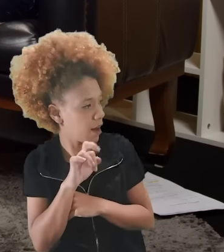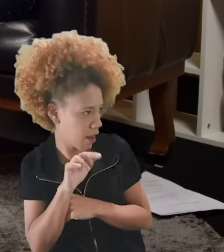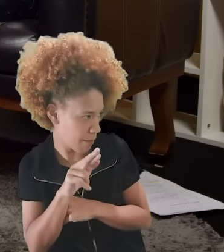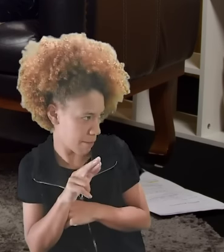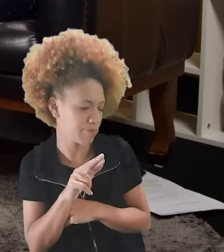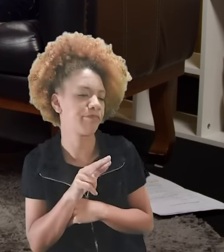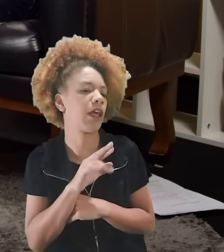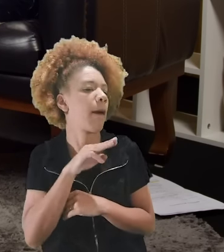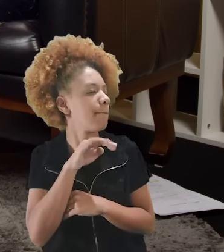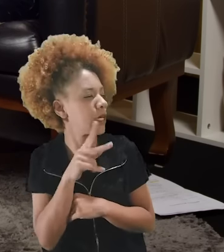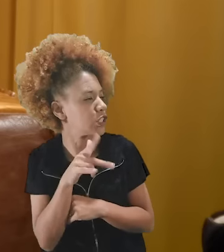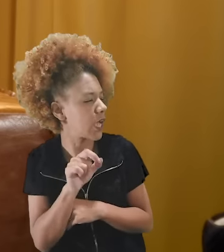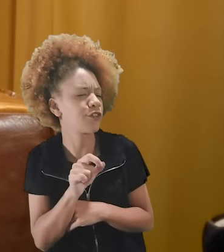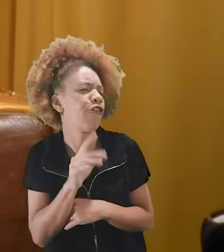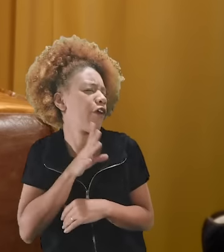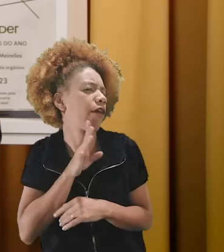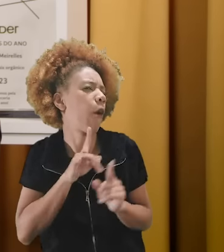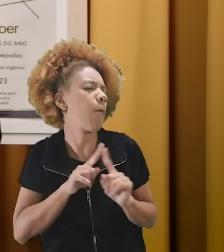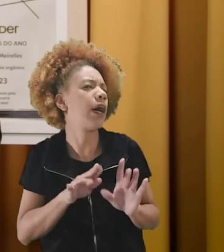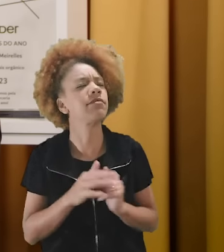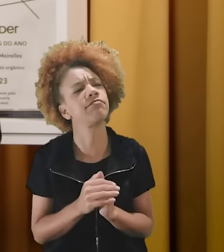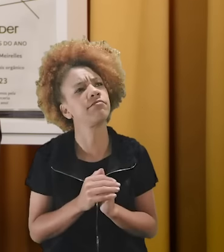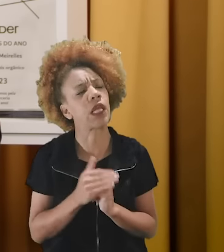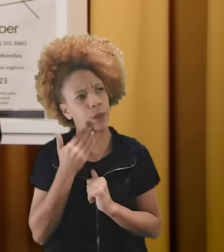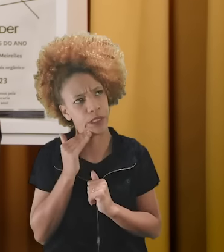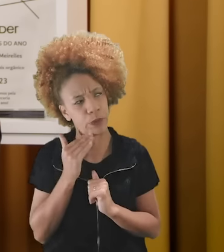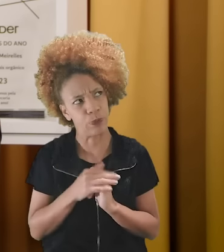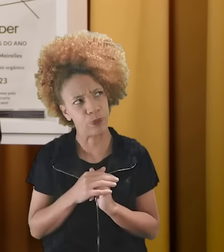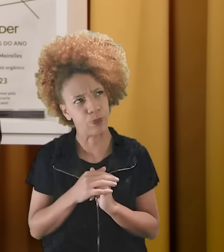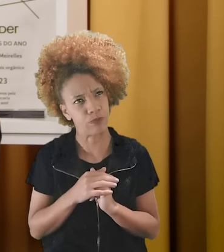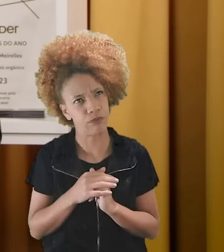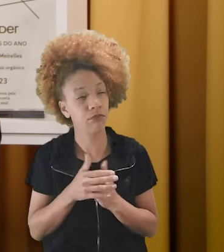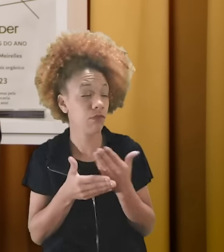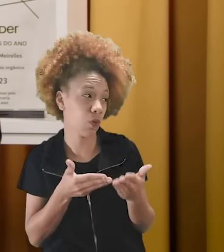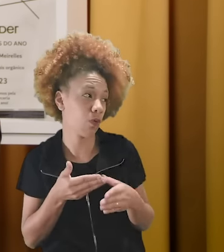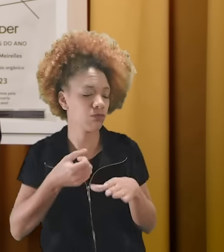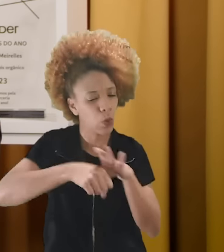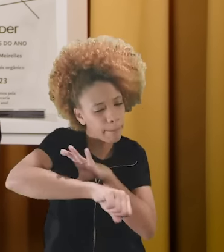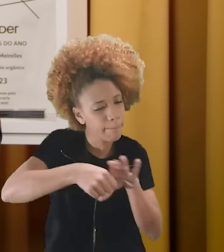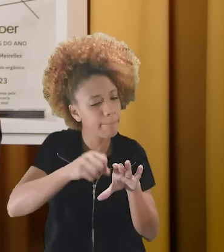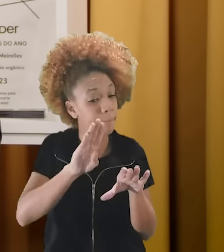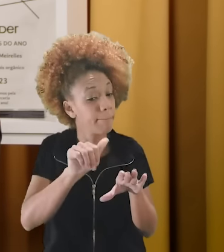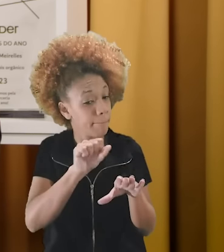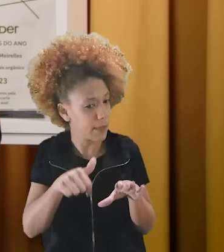Cléber Machado aqui foi muito legal só que assim eu entendo a coisa do basquete eu entendo futebol